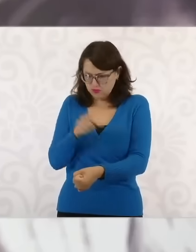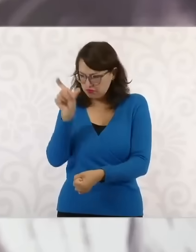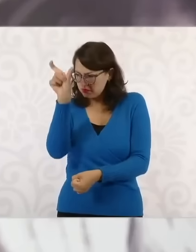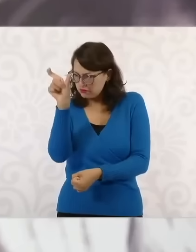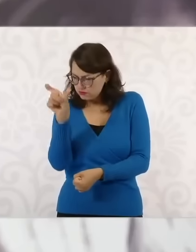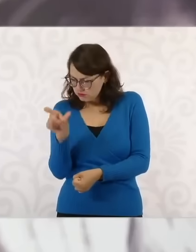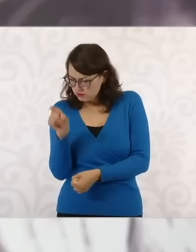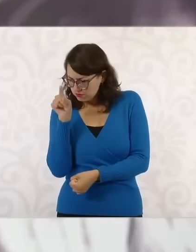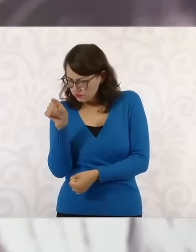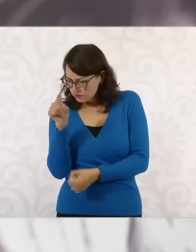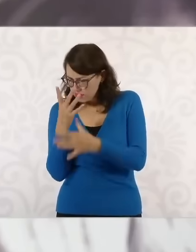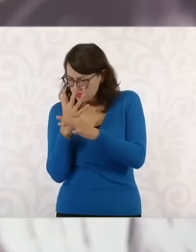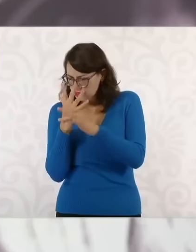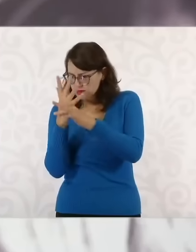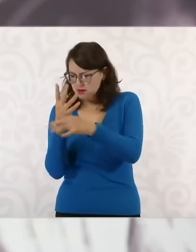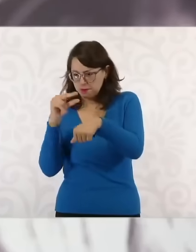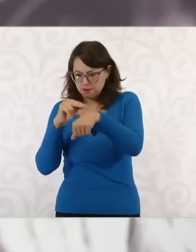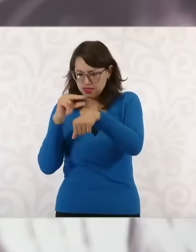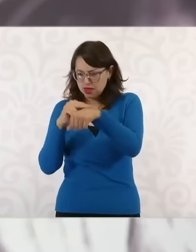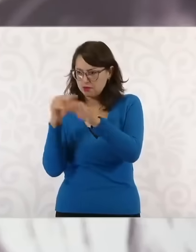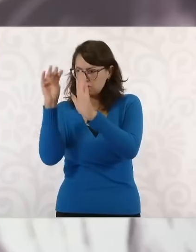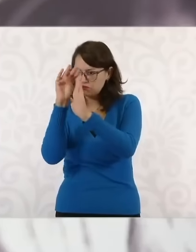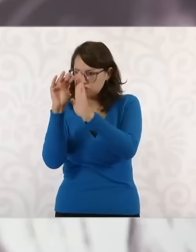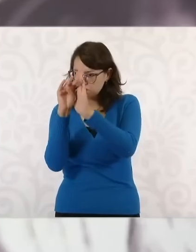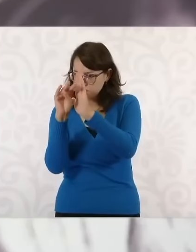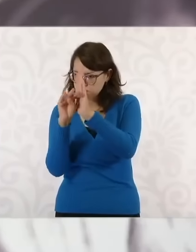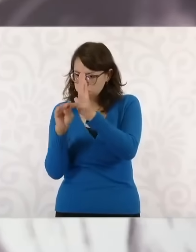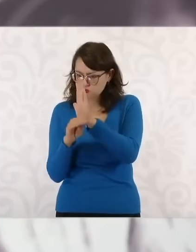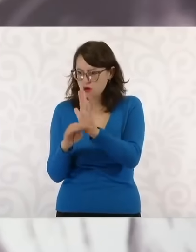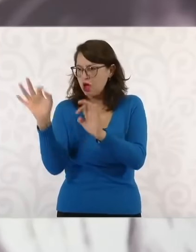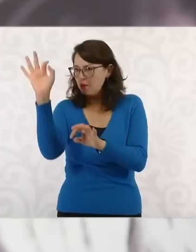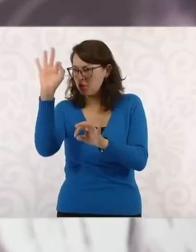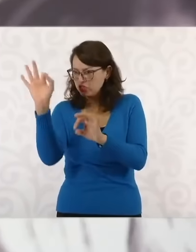me dijo el médico, que es decir, cómo viene la mezcla? ¿Cuánto de cada medicamento? Porque se